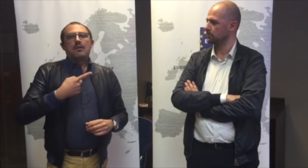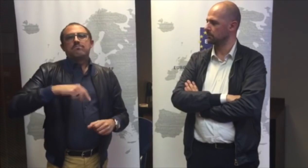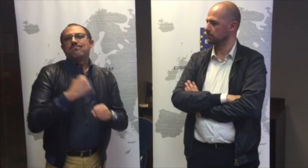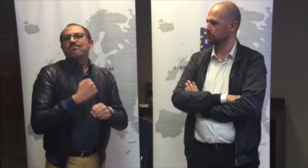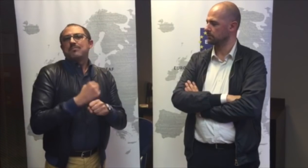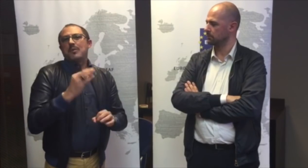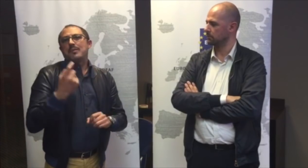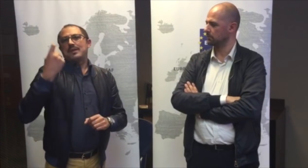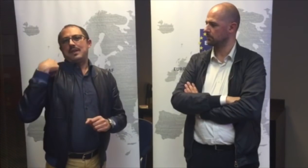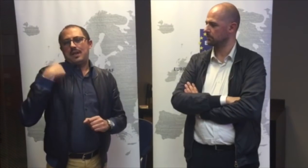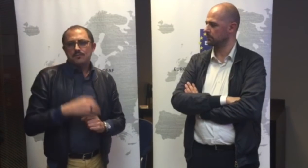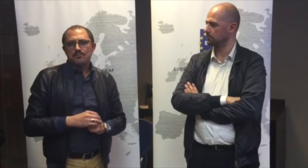questo è quello che abbiamo lavorato ieri.